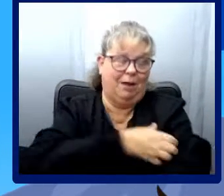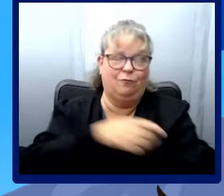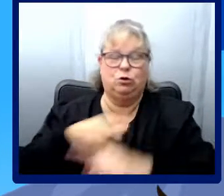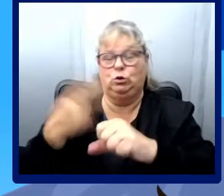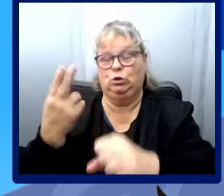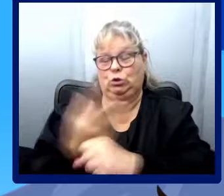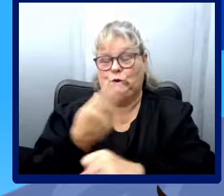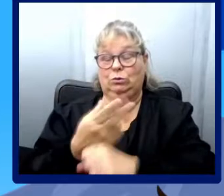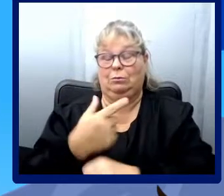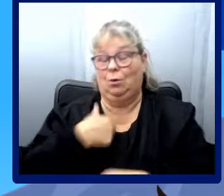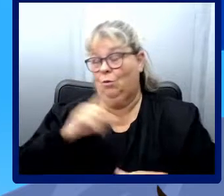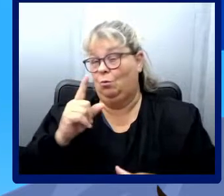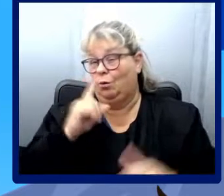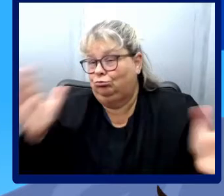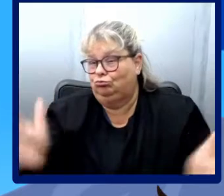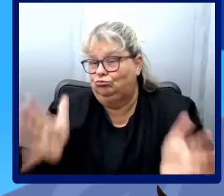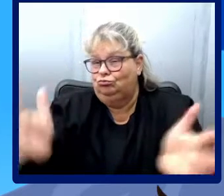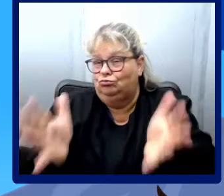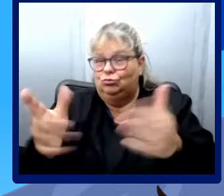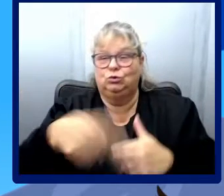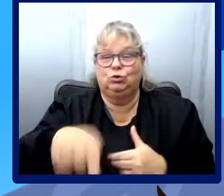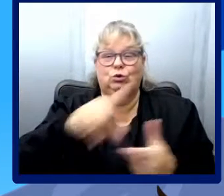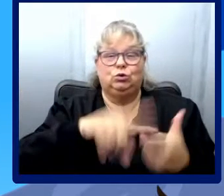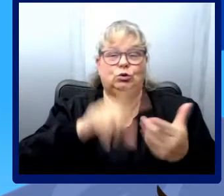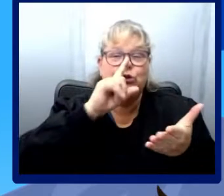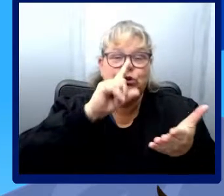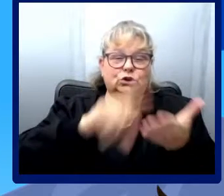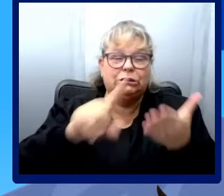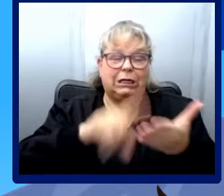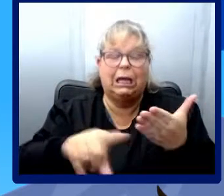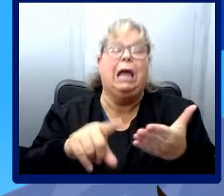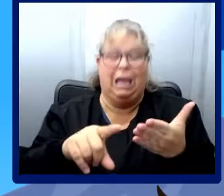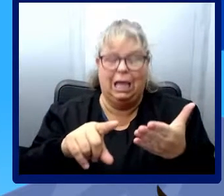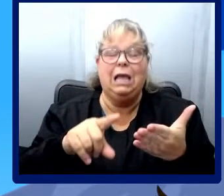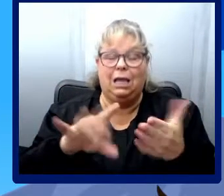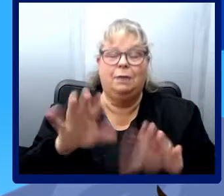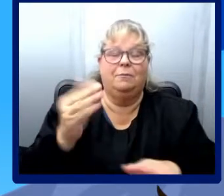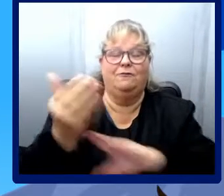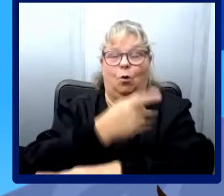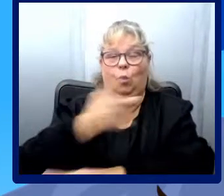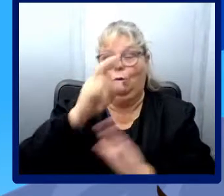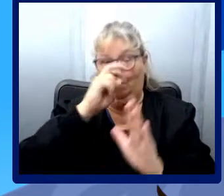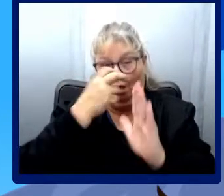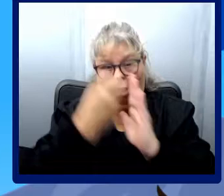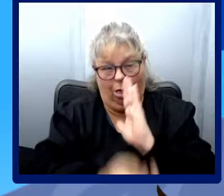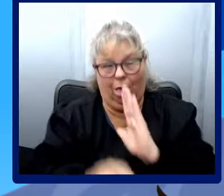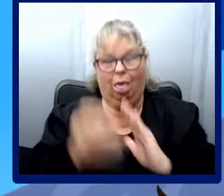que Diana acaba de compartir en su sesión antes de sumergirse en los flujos. Errores en Flujos